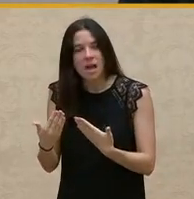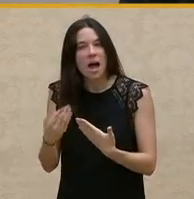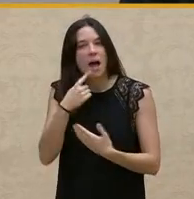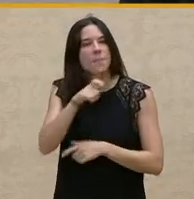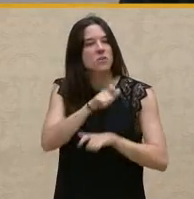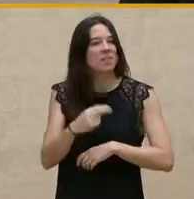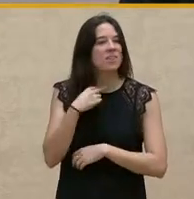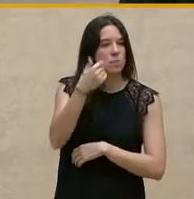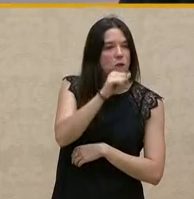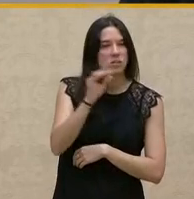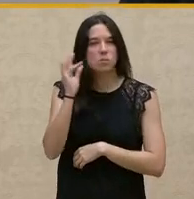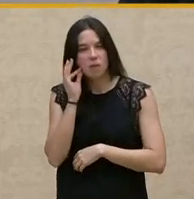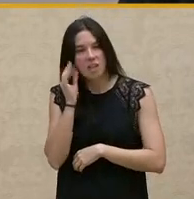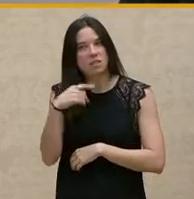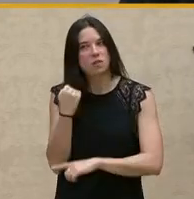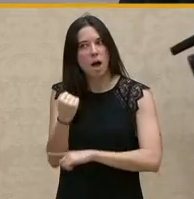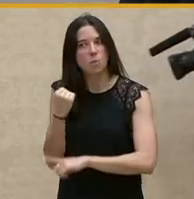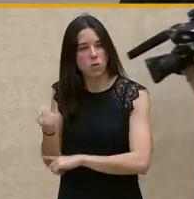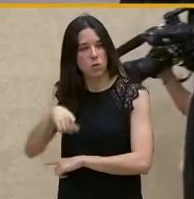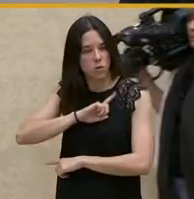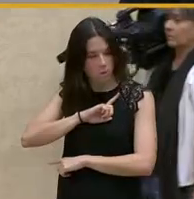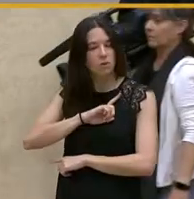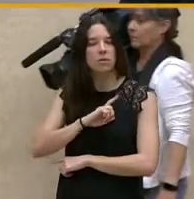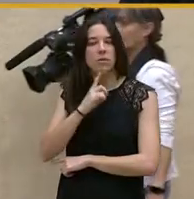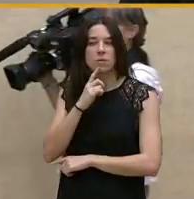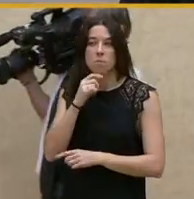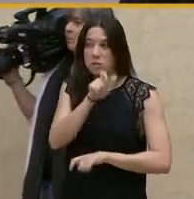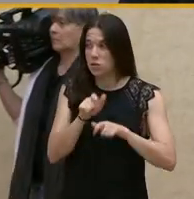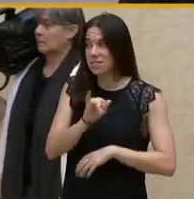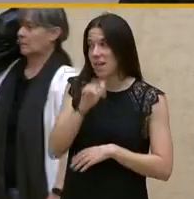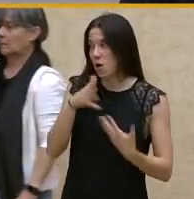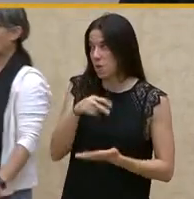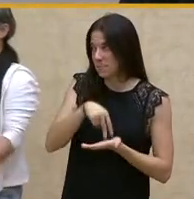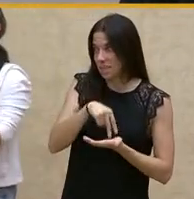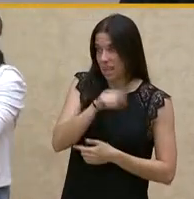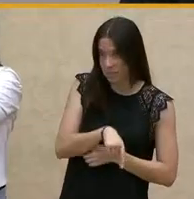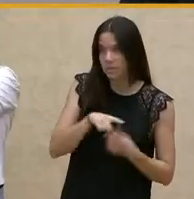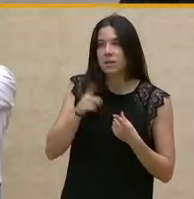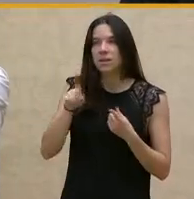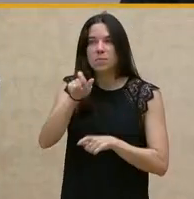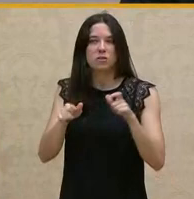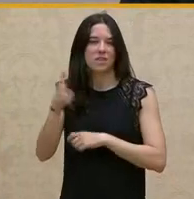diputadas que nos dan su soporte, tanto presentes, que los hay, como no. Esto lo iremos viendo más